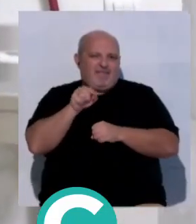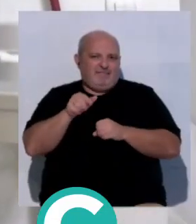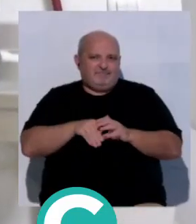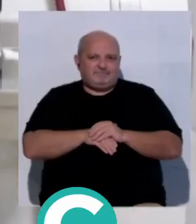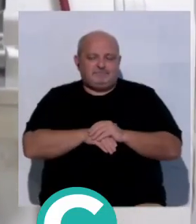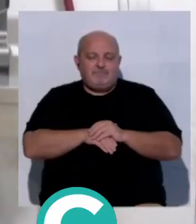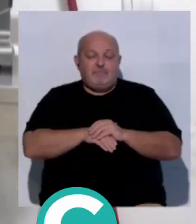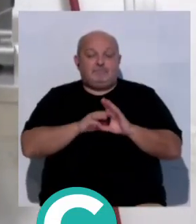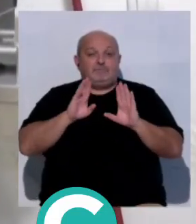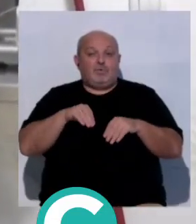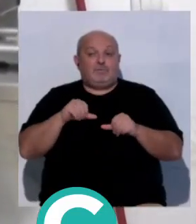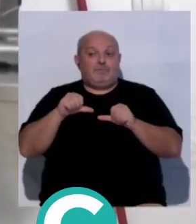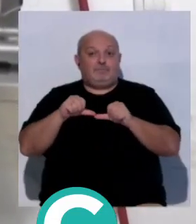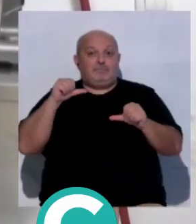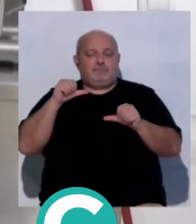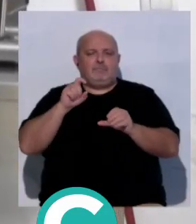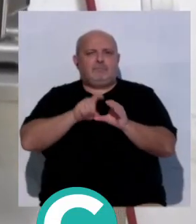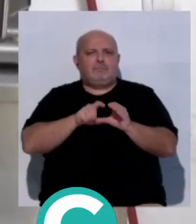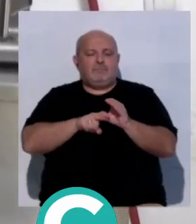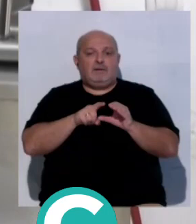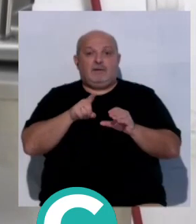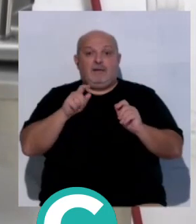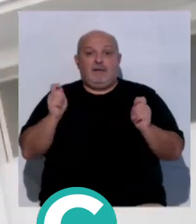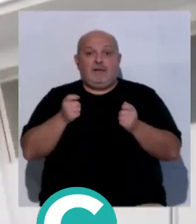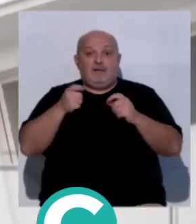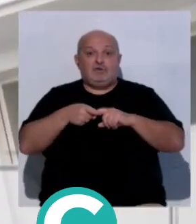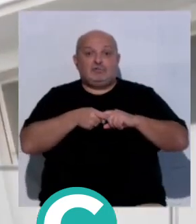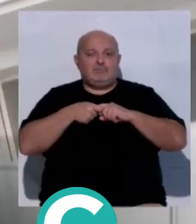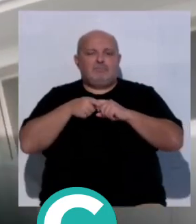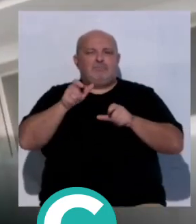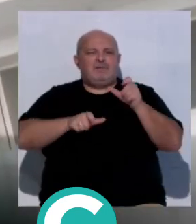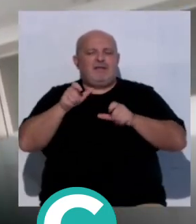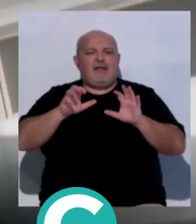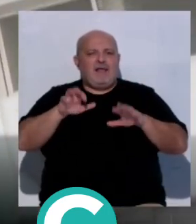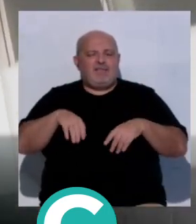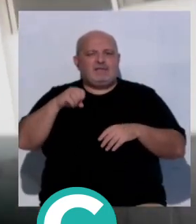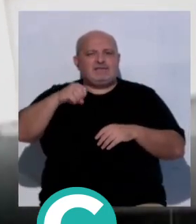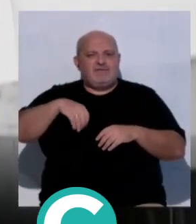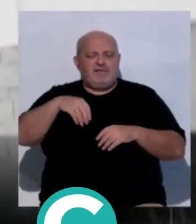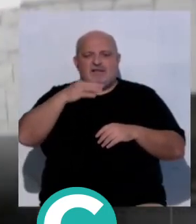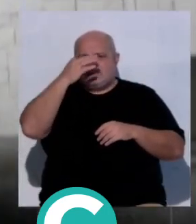en las últimas Ed han participado en esta campaña solidaria personas de Cádiz San Fernando chiclana